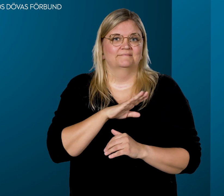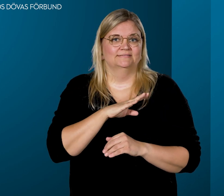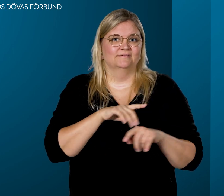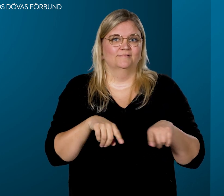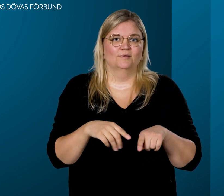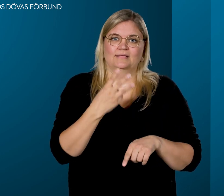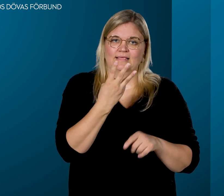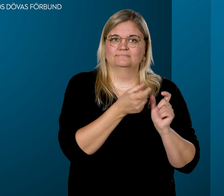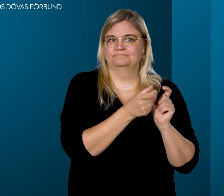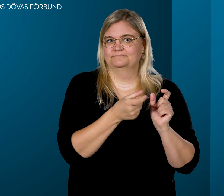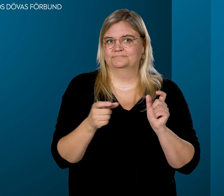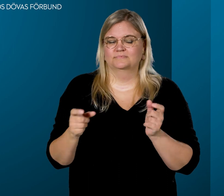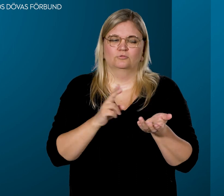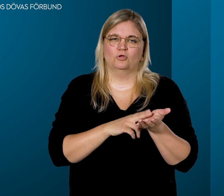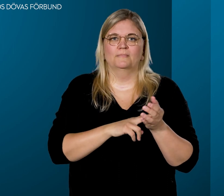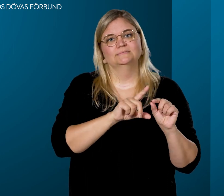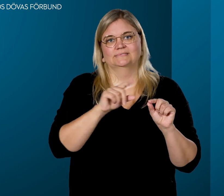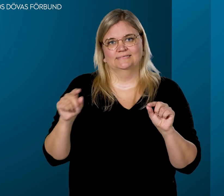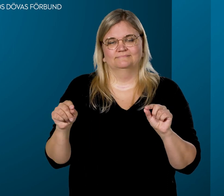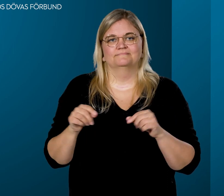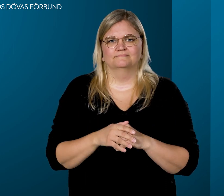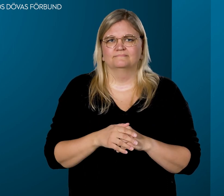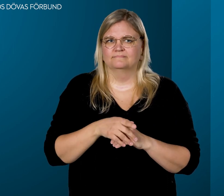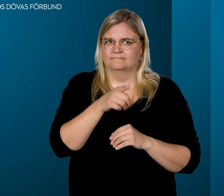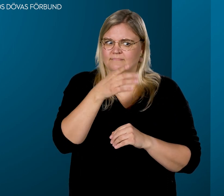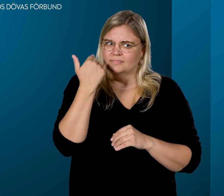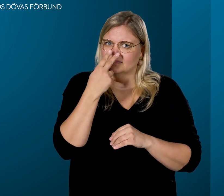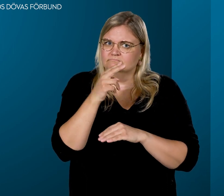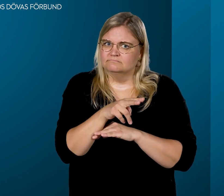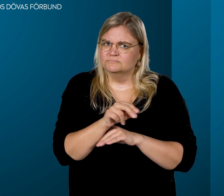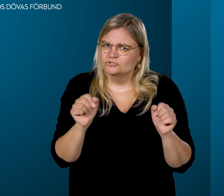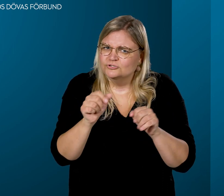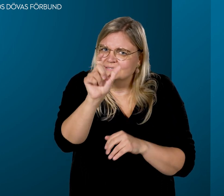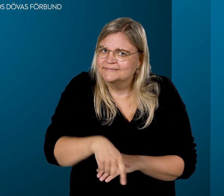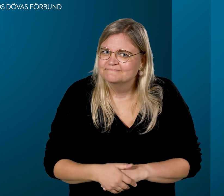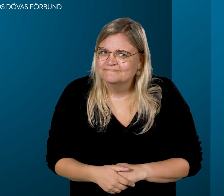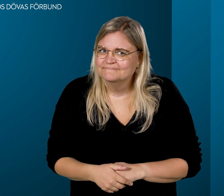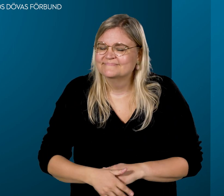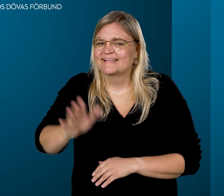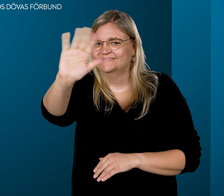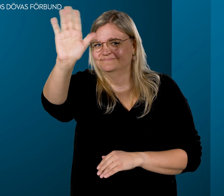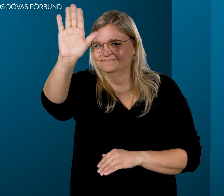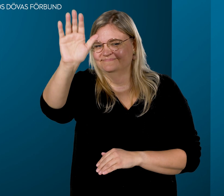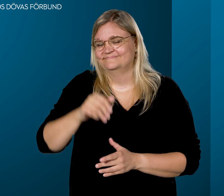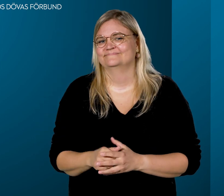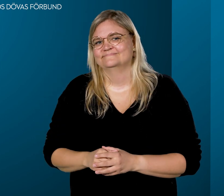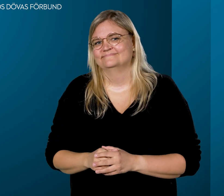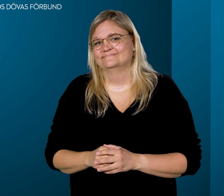Resultatet är en dokumentärserie i tre delar. Skynda dig att titta på serien! Hej då!